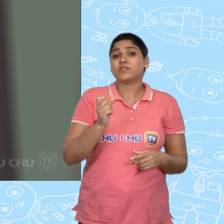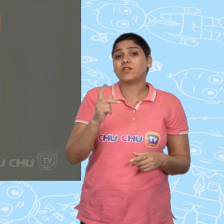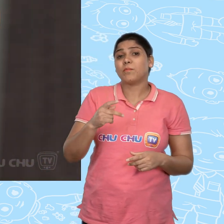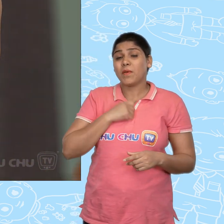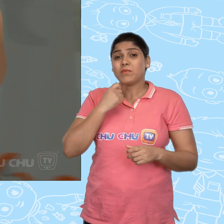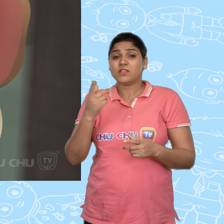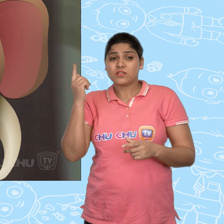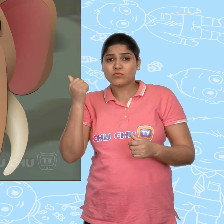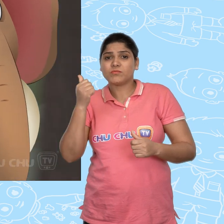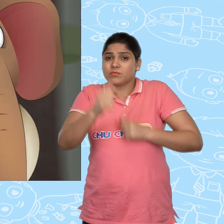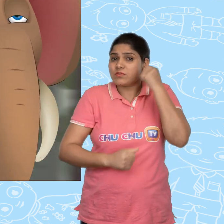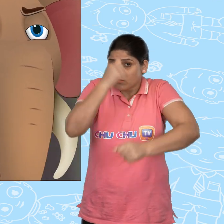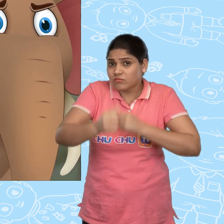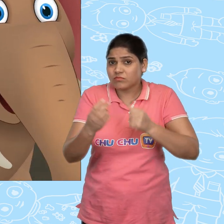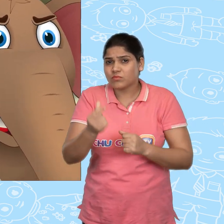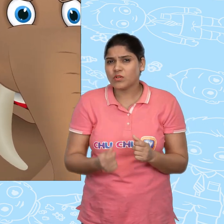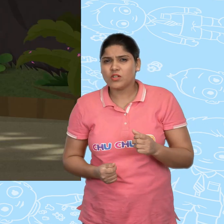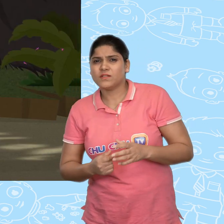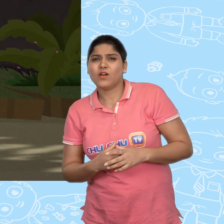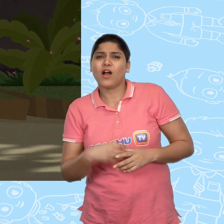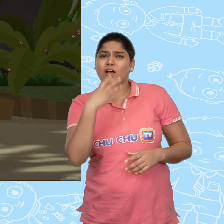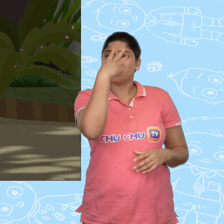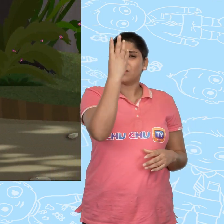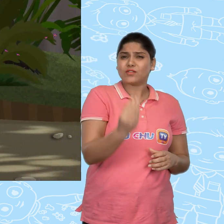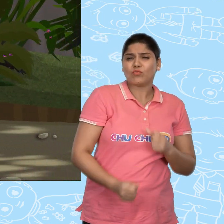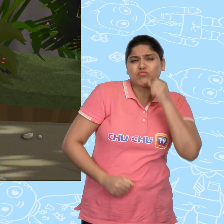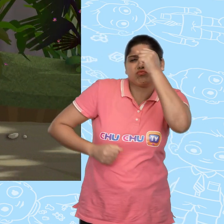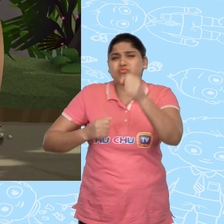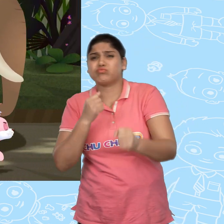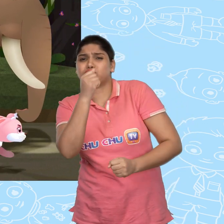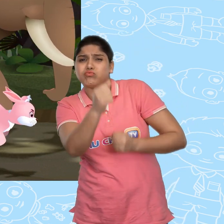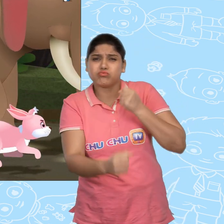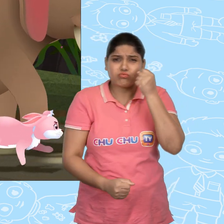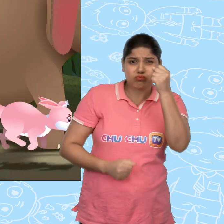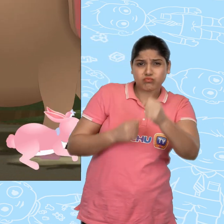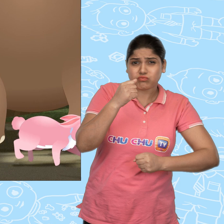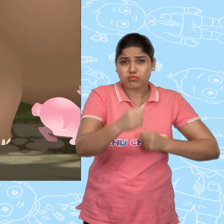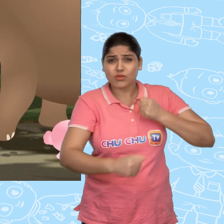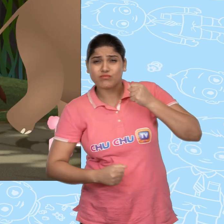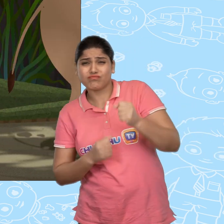अच्छा होगा की मै भी तेज़ दौड़ूं तो हाथी और भी तेज़ी से भागा,